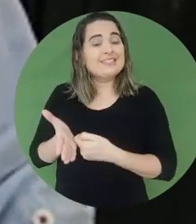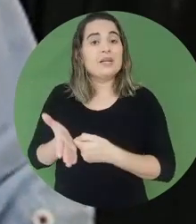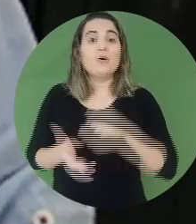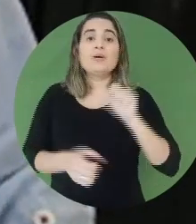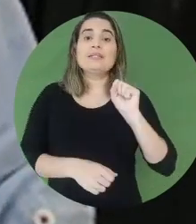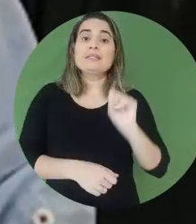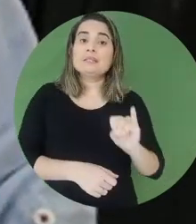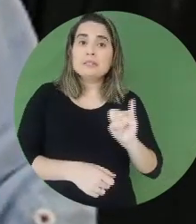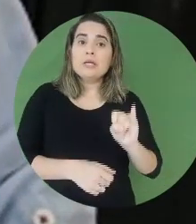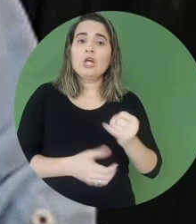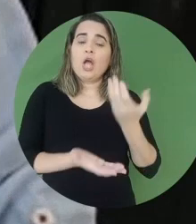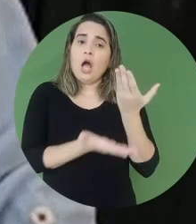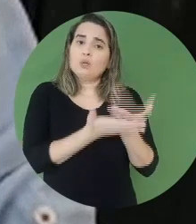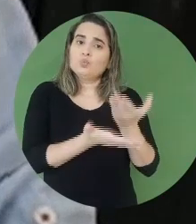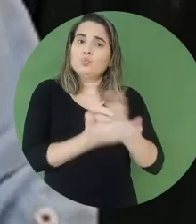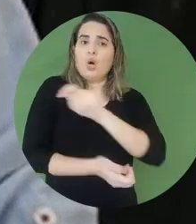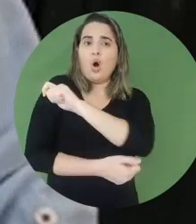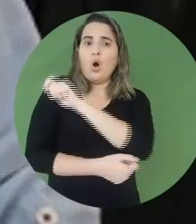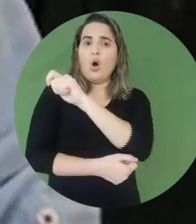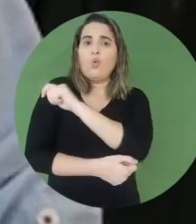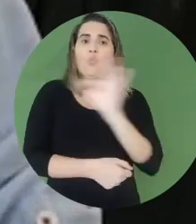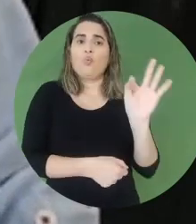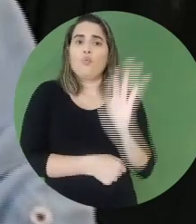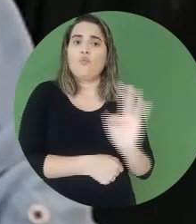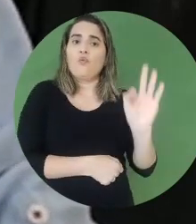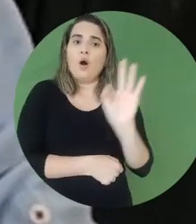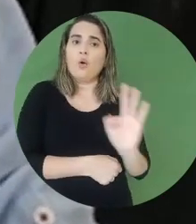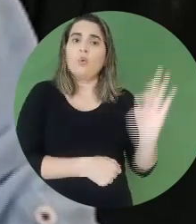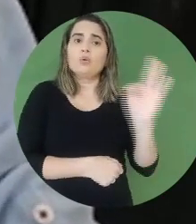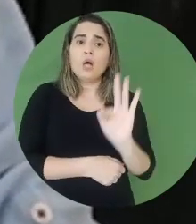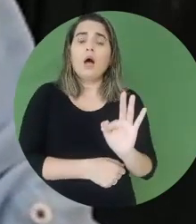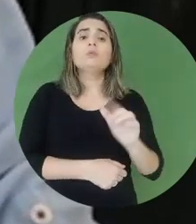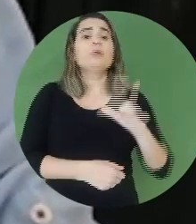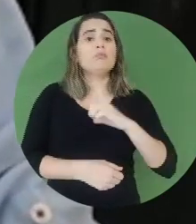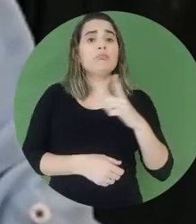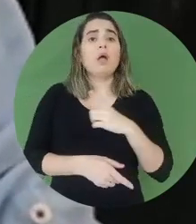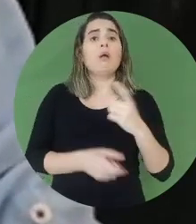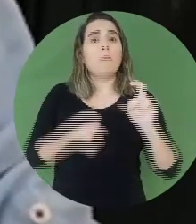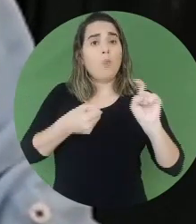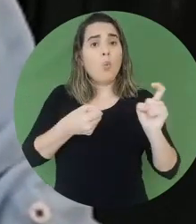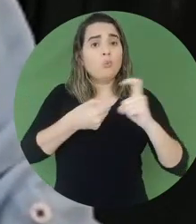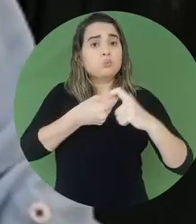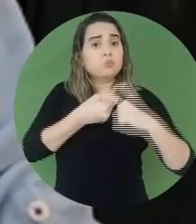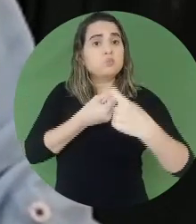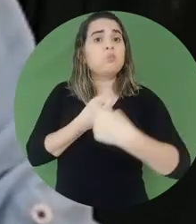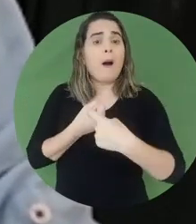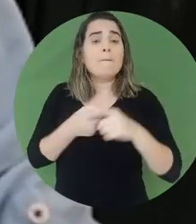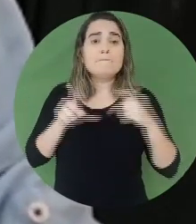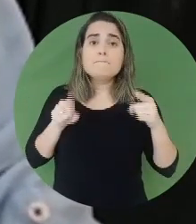convênio com várias faculdades, as maiores de Natal, do estado, que o trabalho de mesário